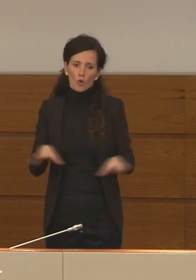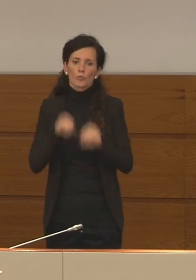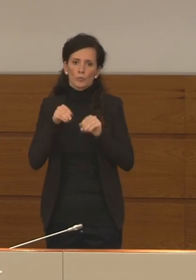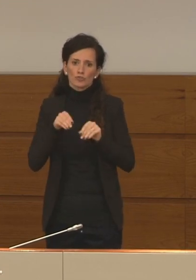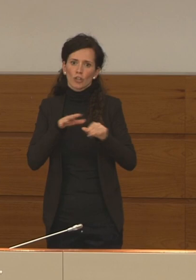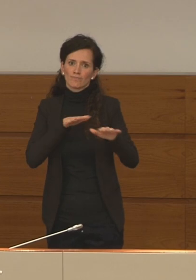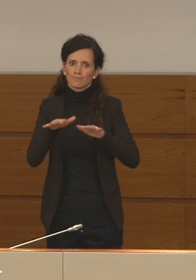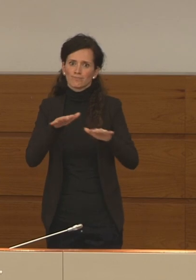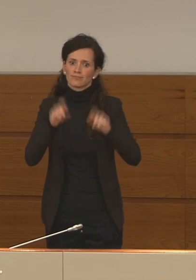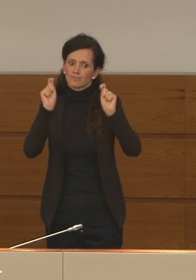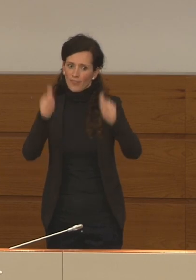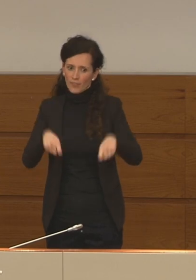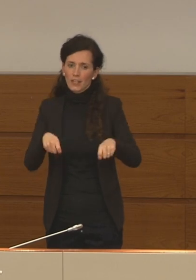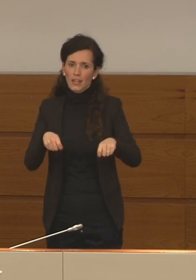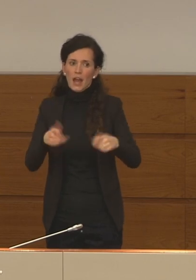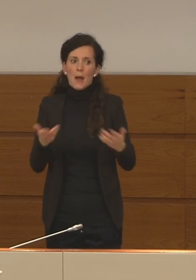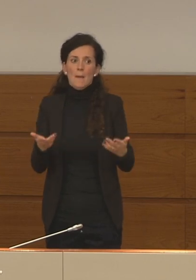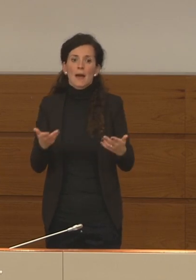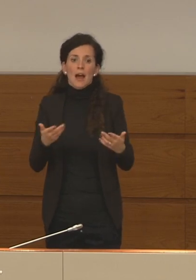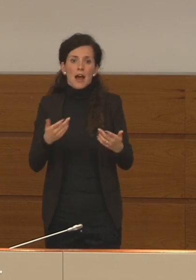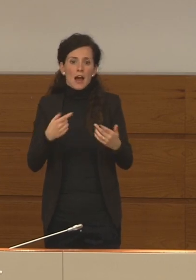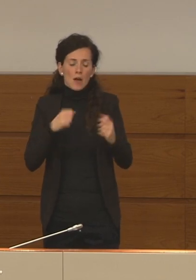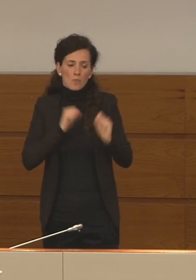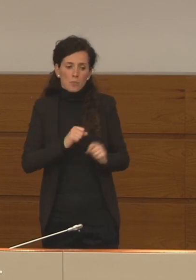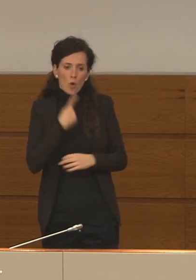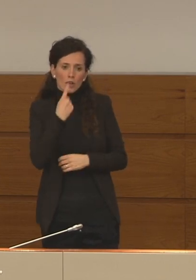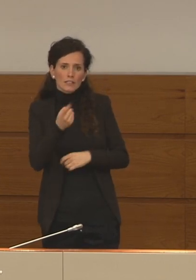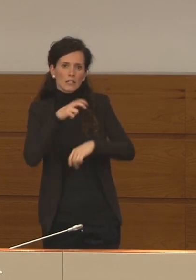però qui è il dottor Borrelli che può essere più preciso.